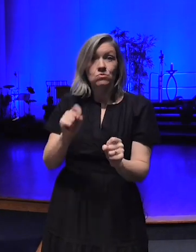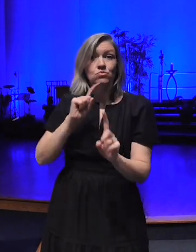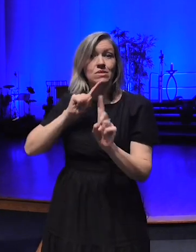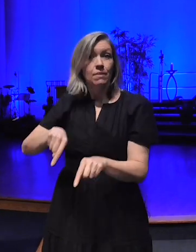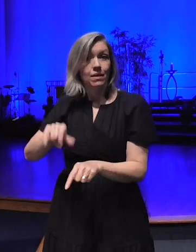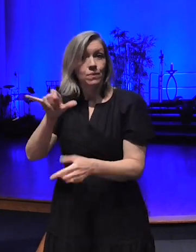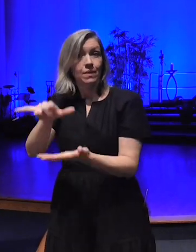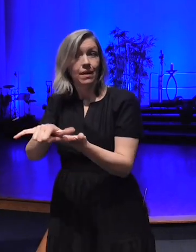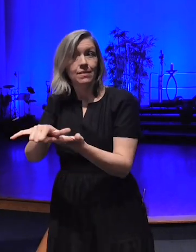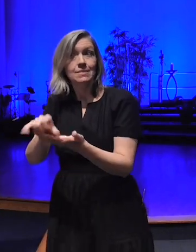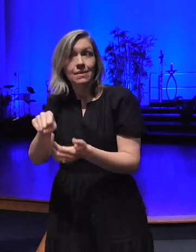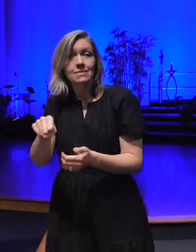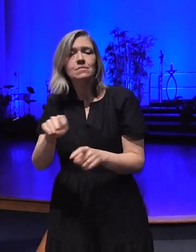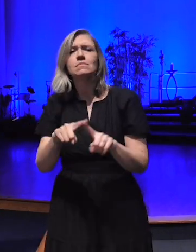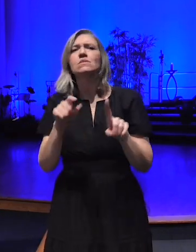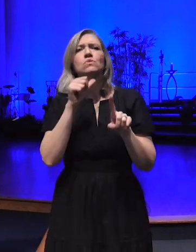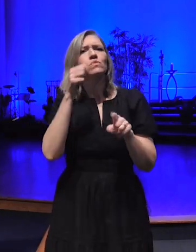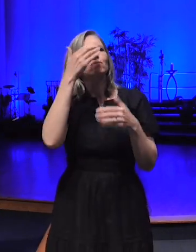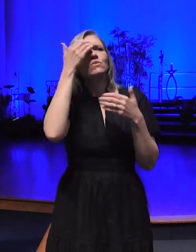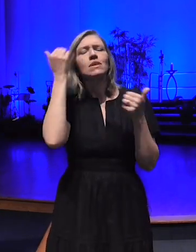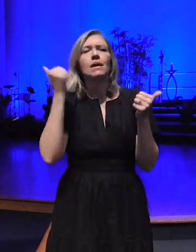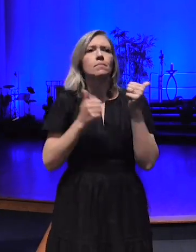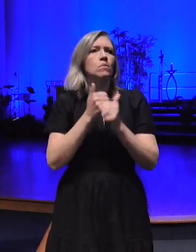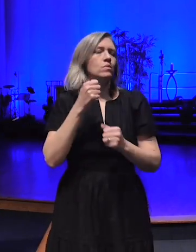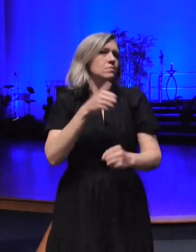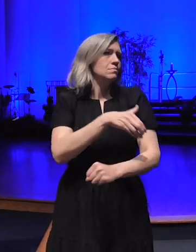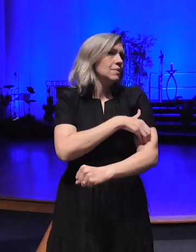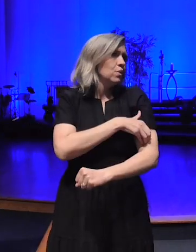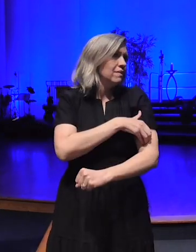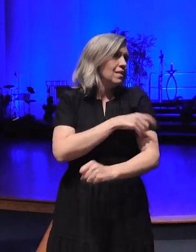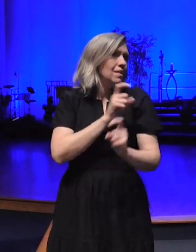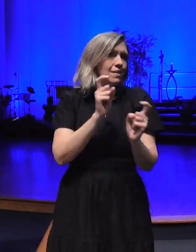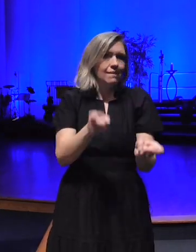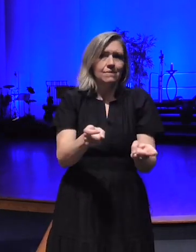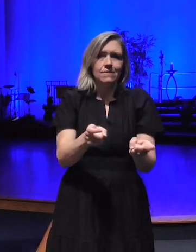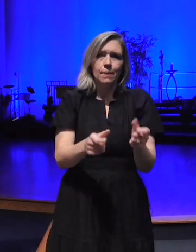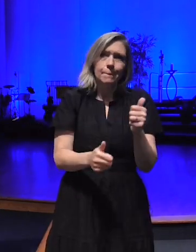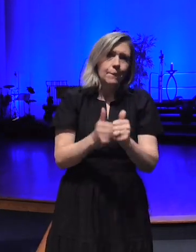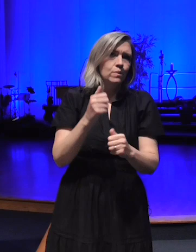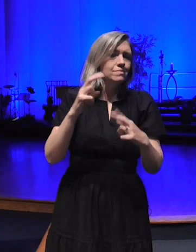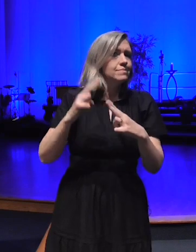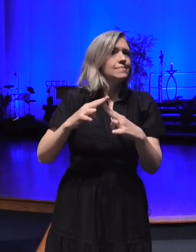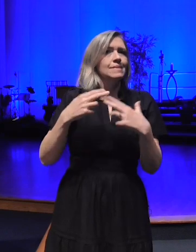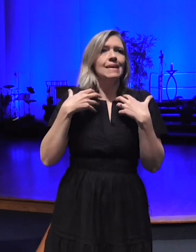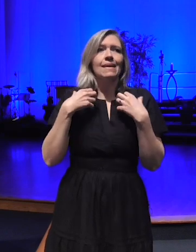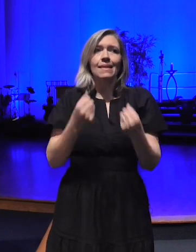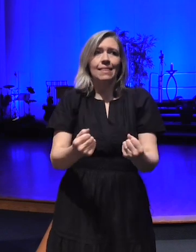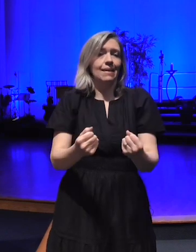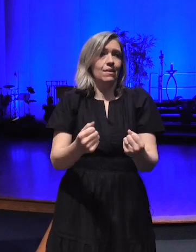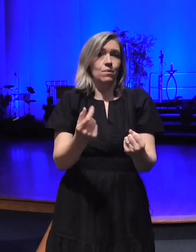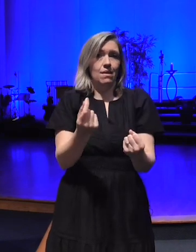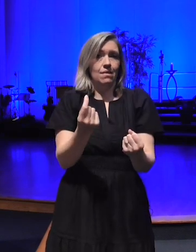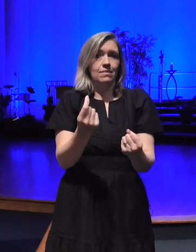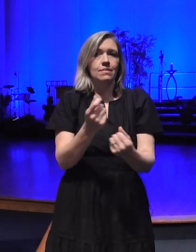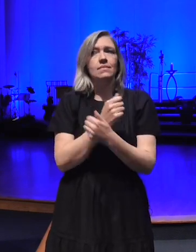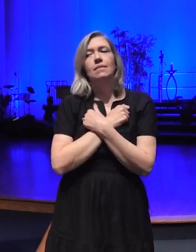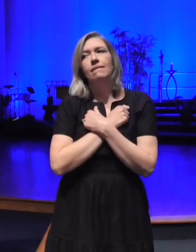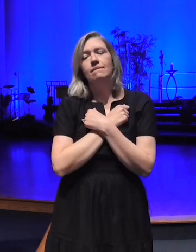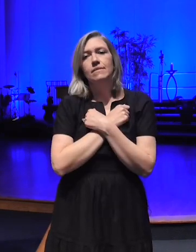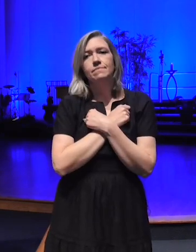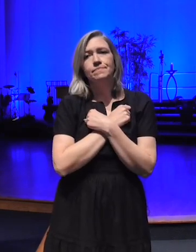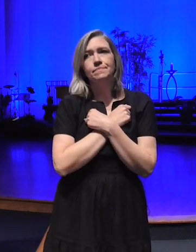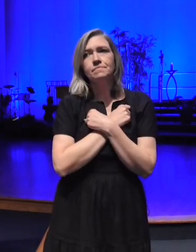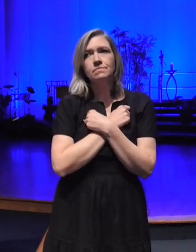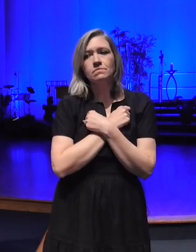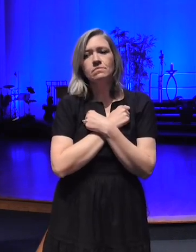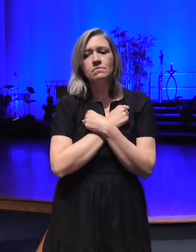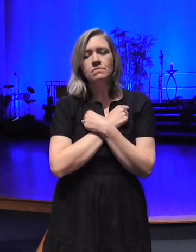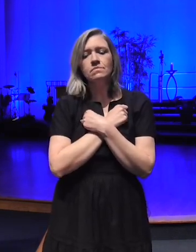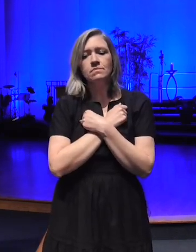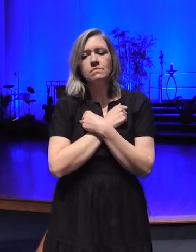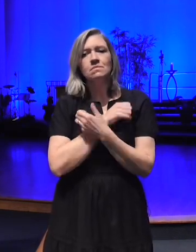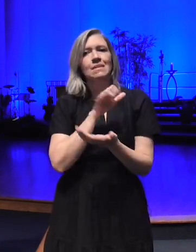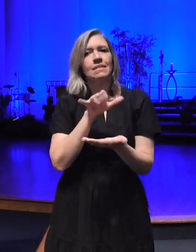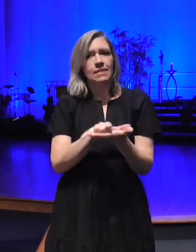que el regalo más grande que puedes dar, el agente curativo supremo, es el amor y eso es principalmente a